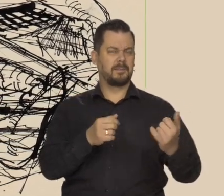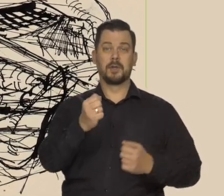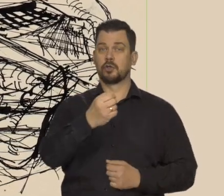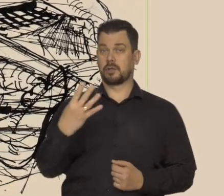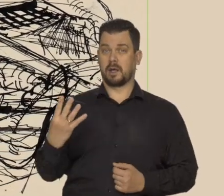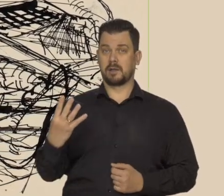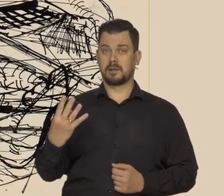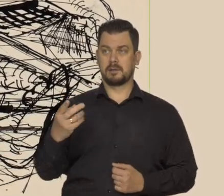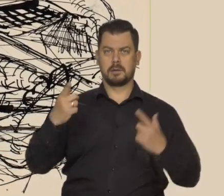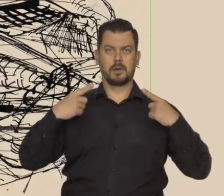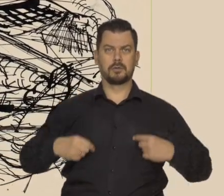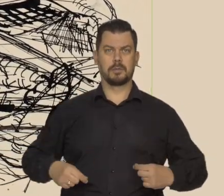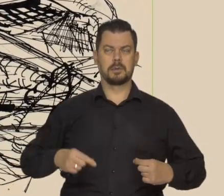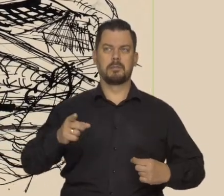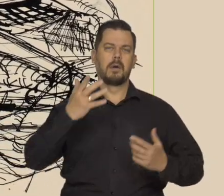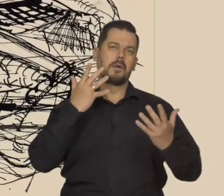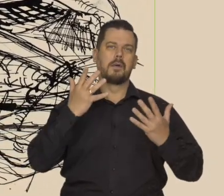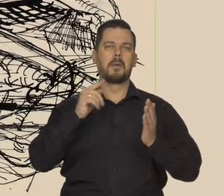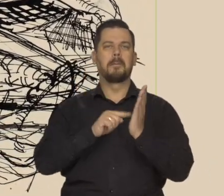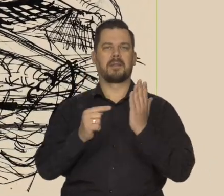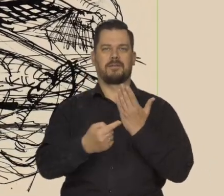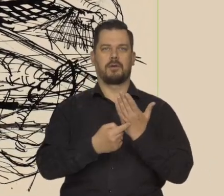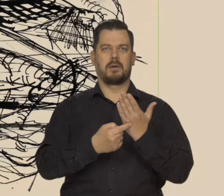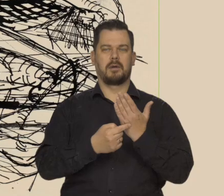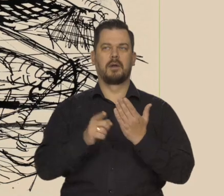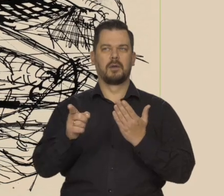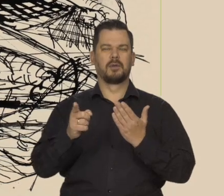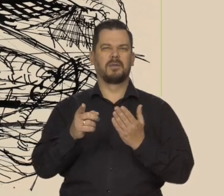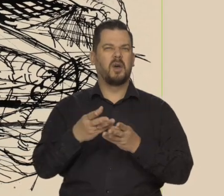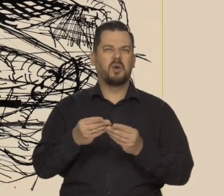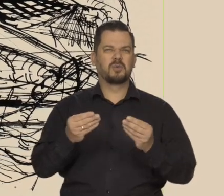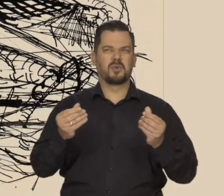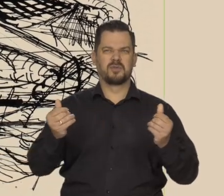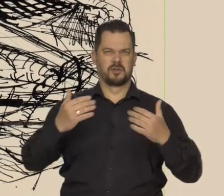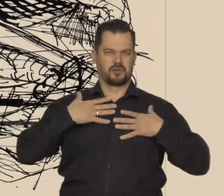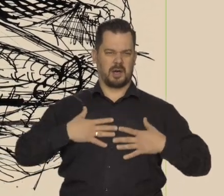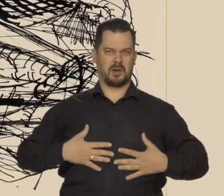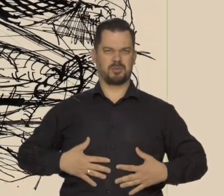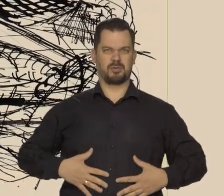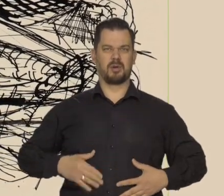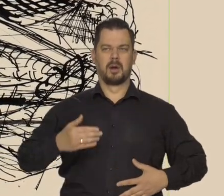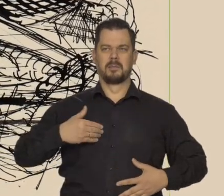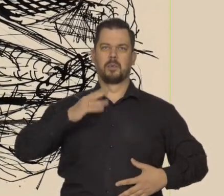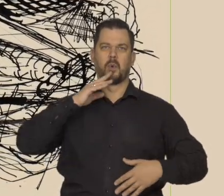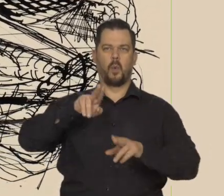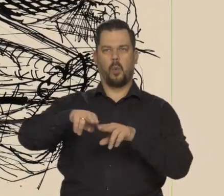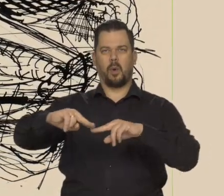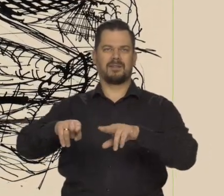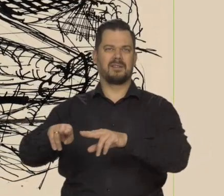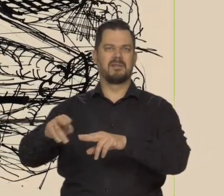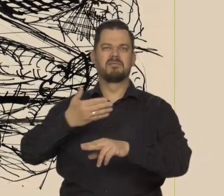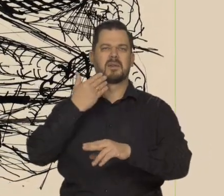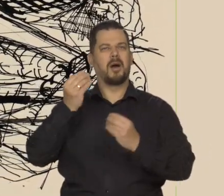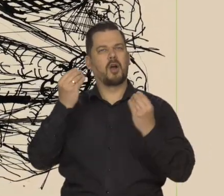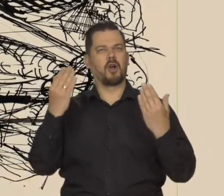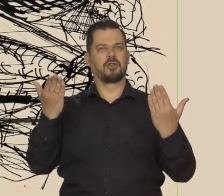czterej bohaterowie zilustrowani zostali poprzez metaforę rozkładających się, nierozróżnialnych ciał ułożonych w sposób, który nie szanuje ich godności.